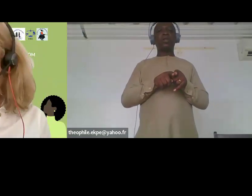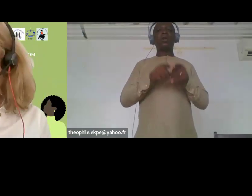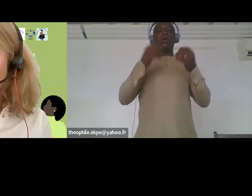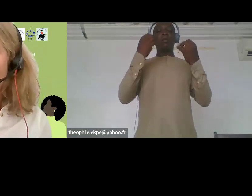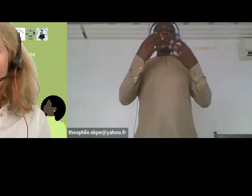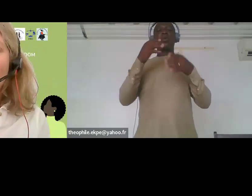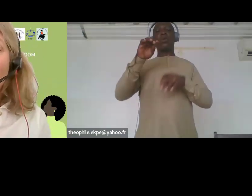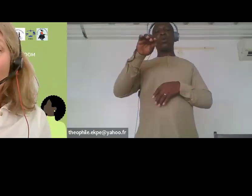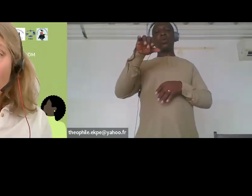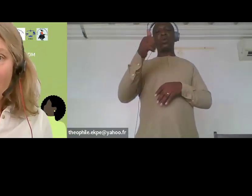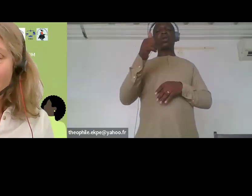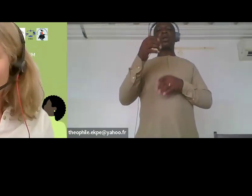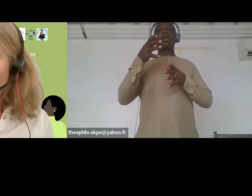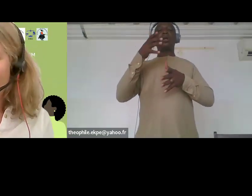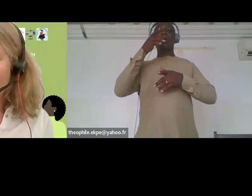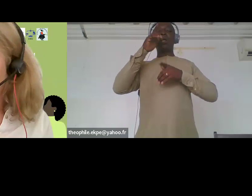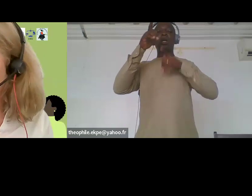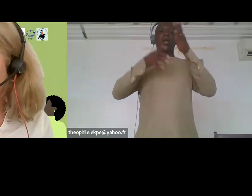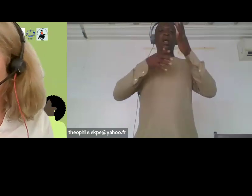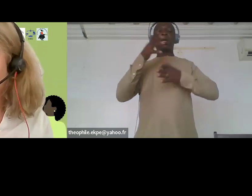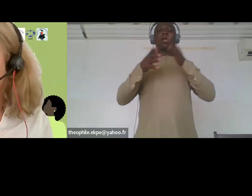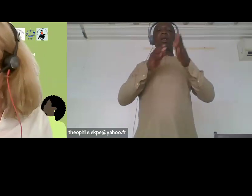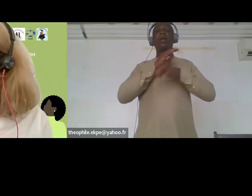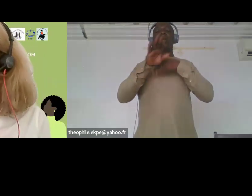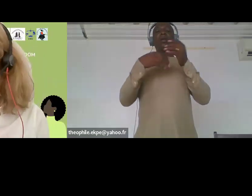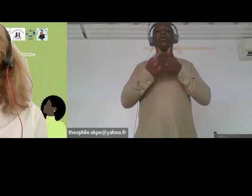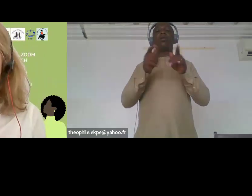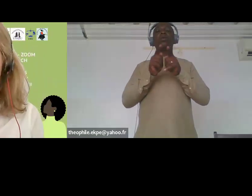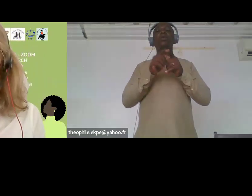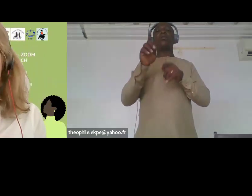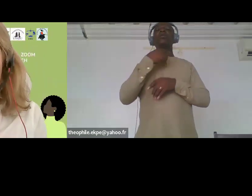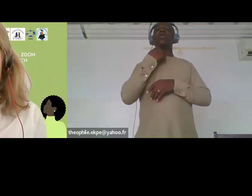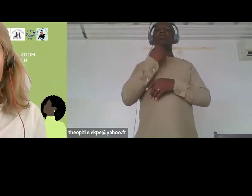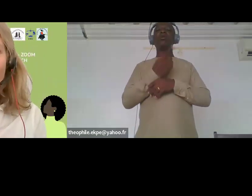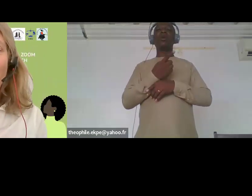langues le chat est ouvert vous pouvez vous exprimer il l'était pas au début il